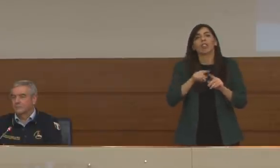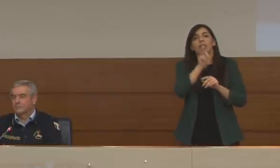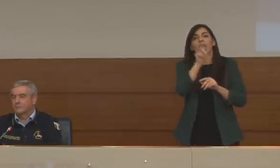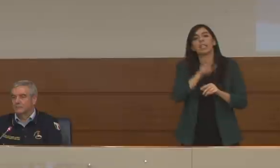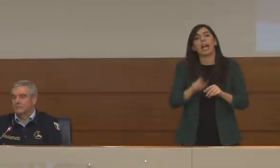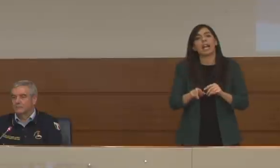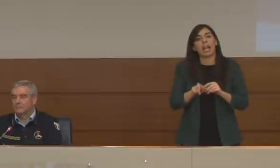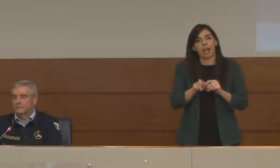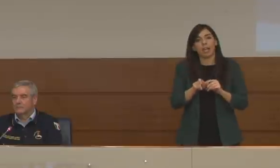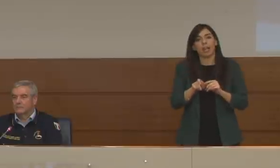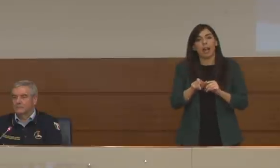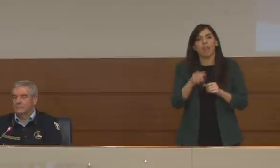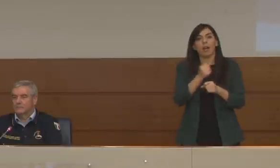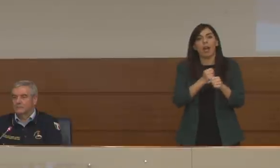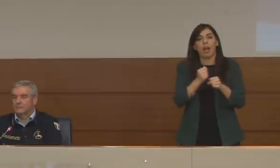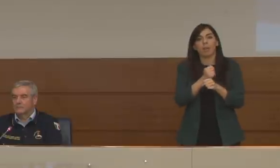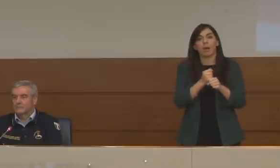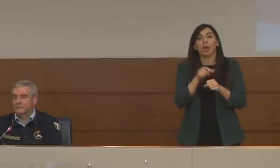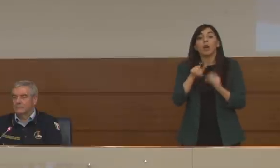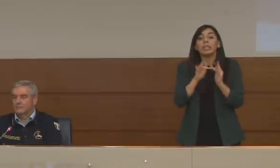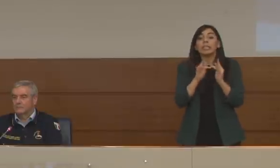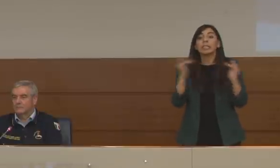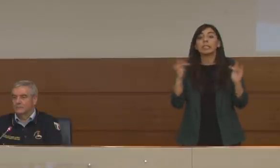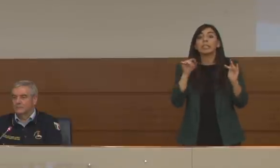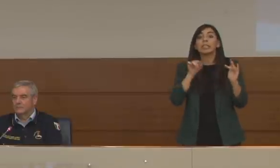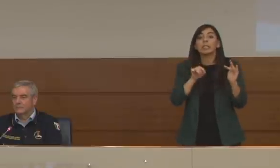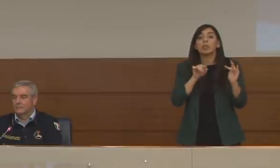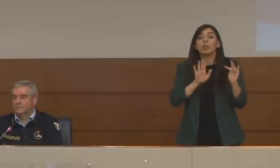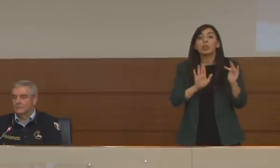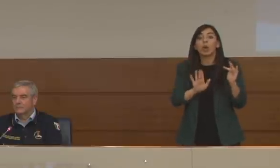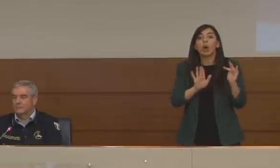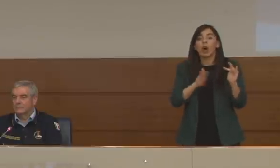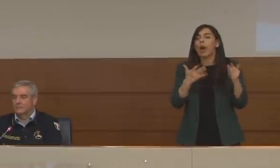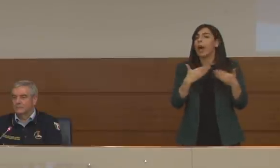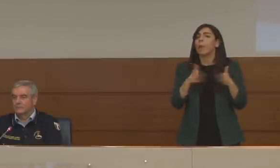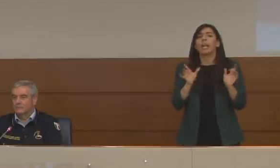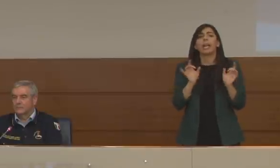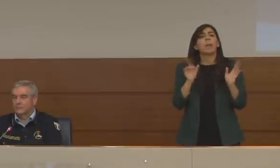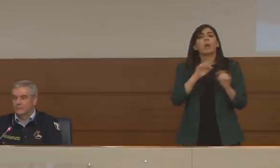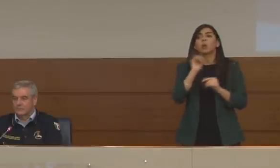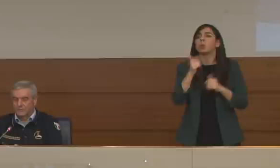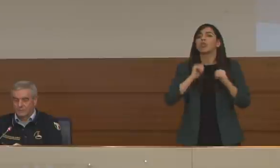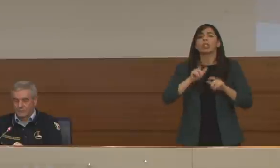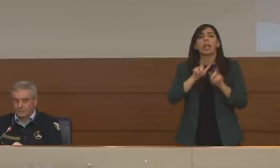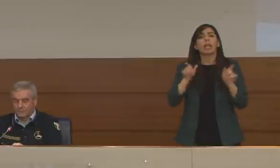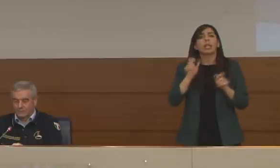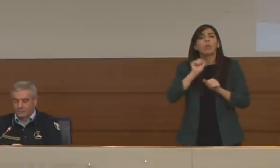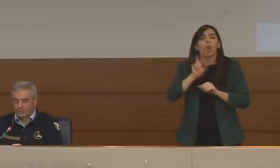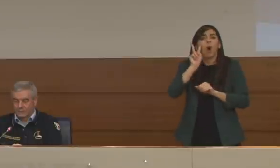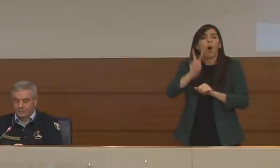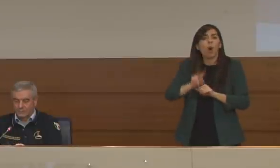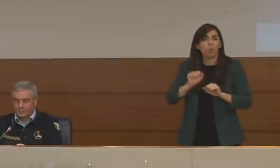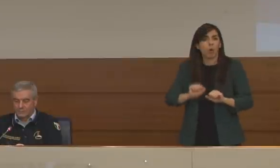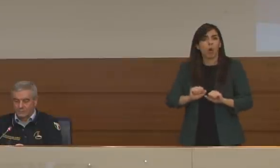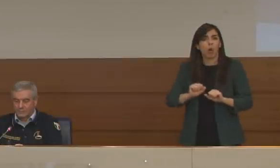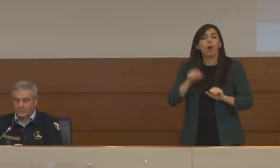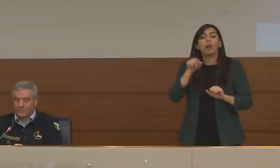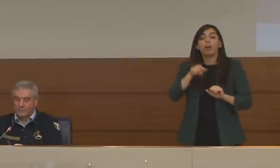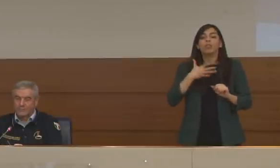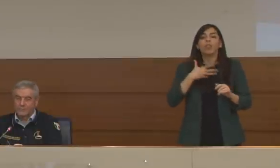Farmaco che è aperto, libero e consultabile da tutti i cittadini, riporta due tipi di informazioni importanti.